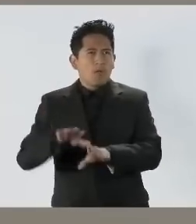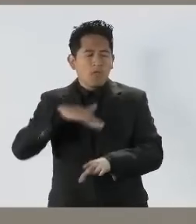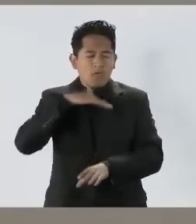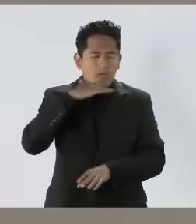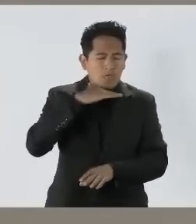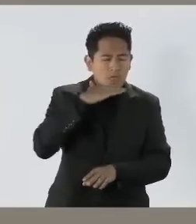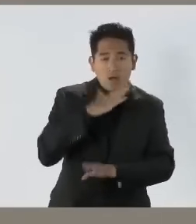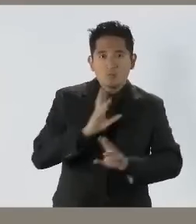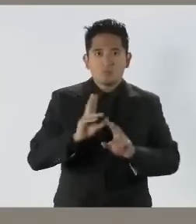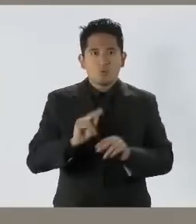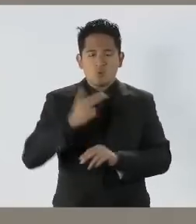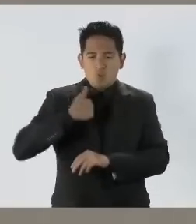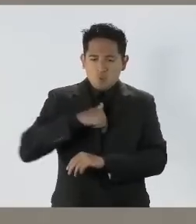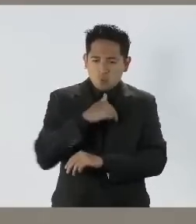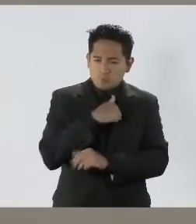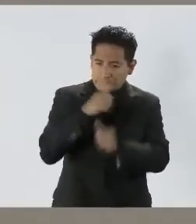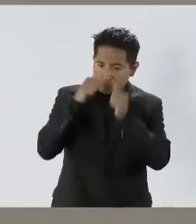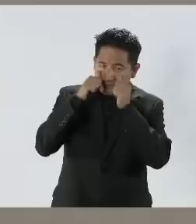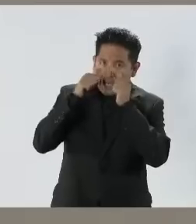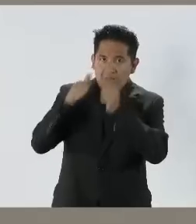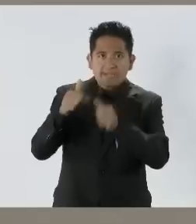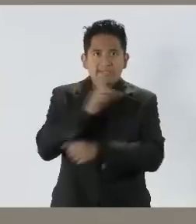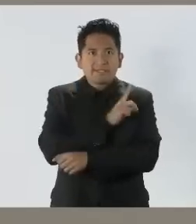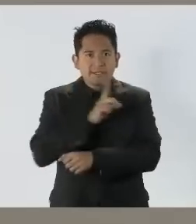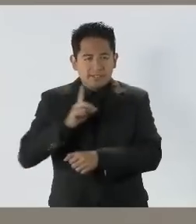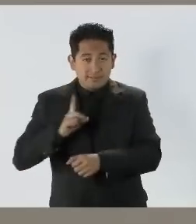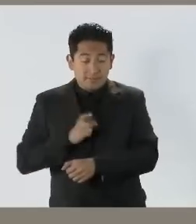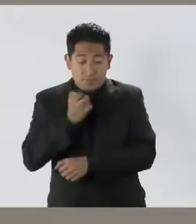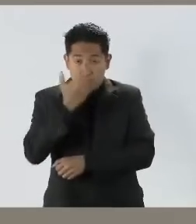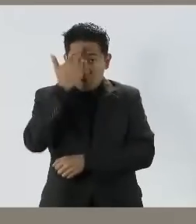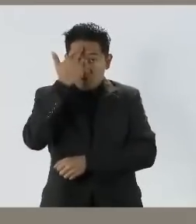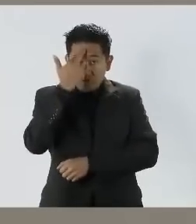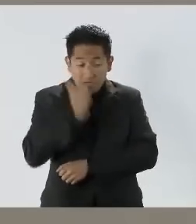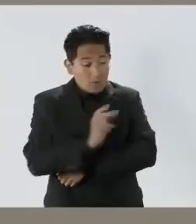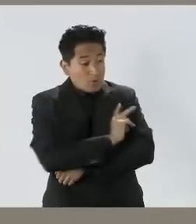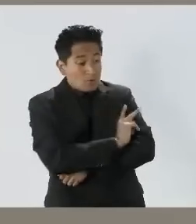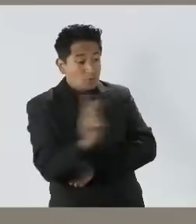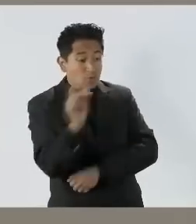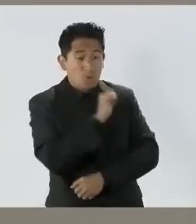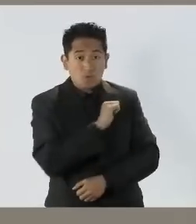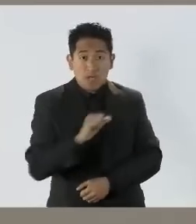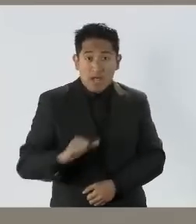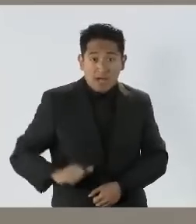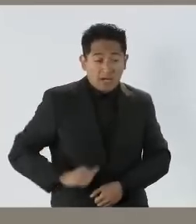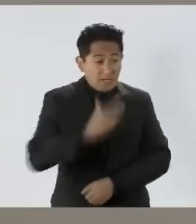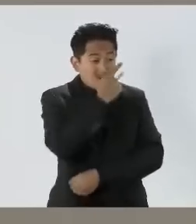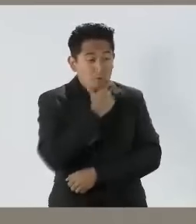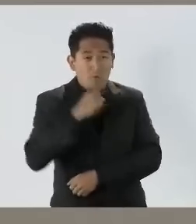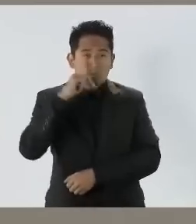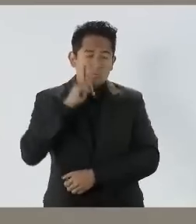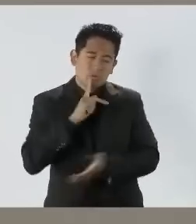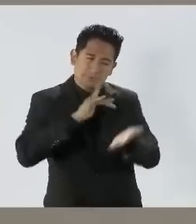a los alcaldes y alcaldesas por todo lo que hacen todos los días por mejorar la seguridad